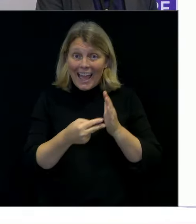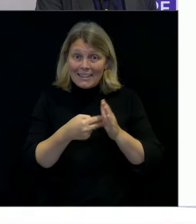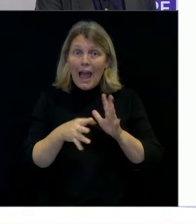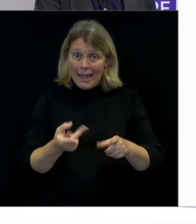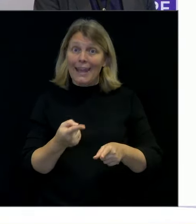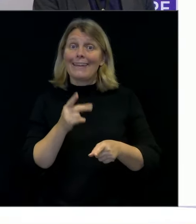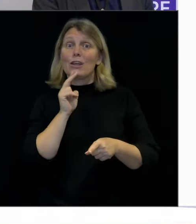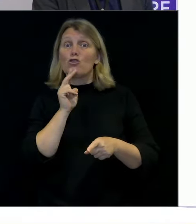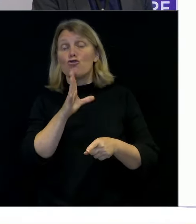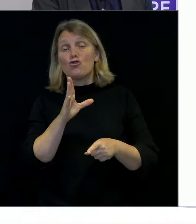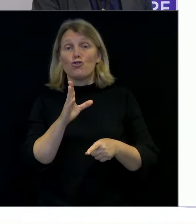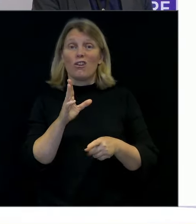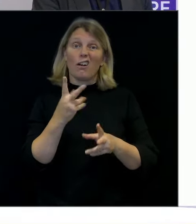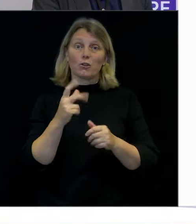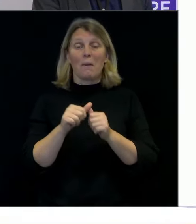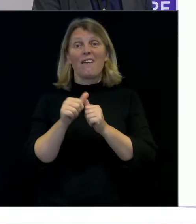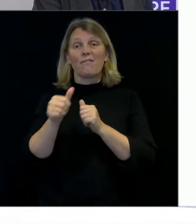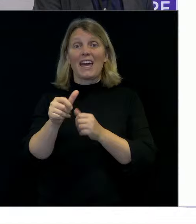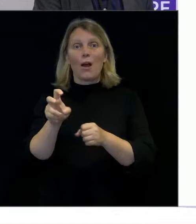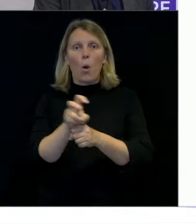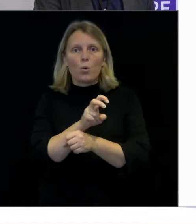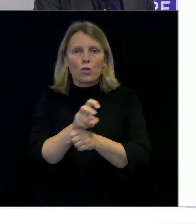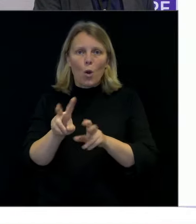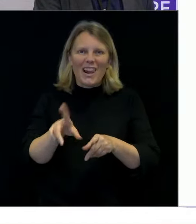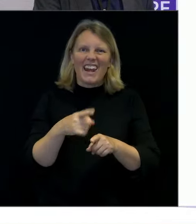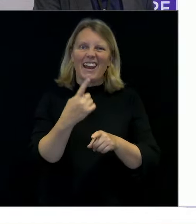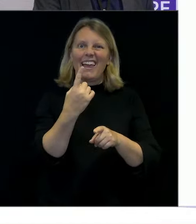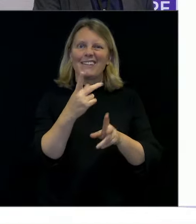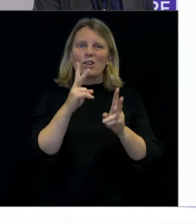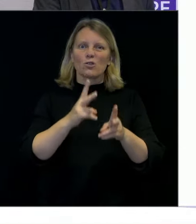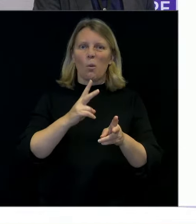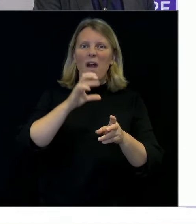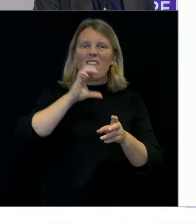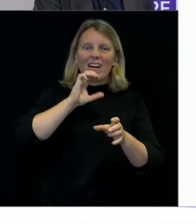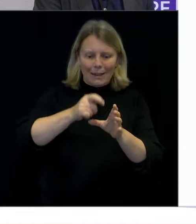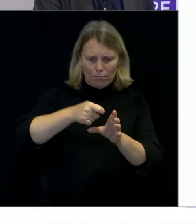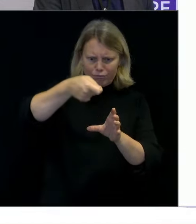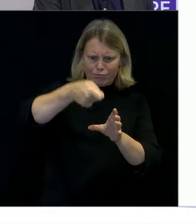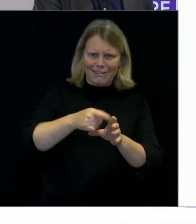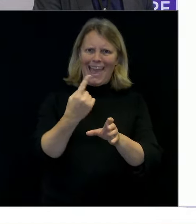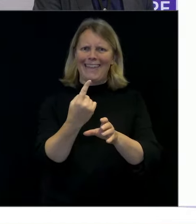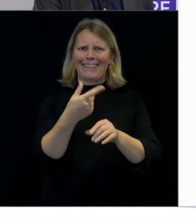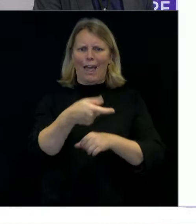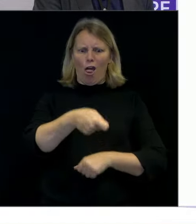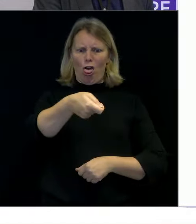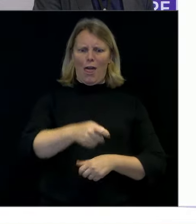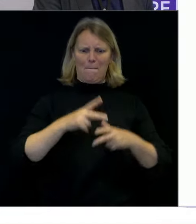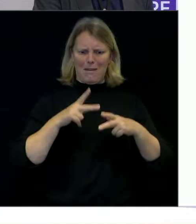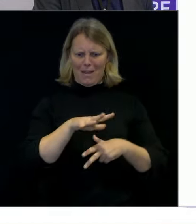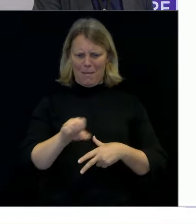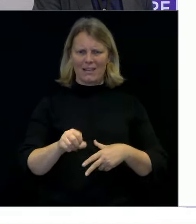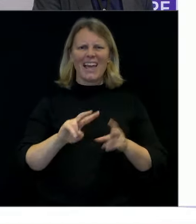Är realtidstext den nya fjärrkontrollen eller pedalhöjaren?